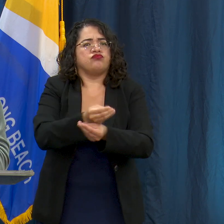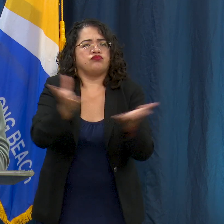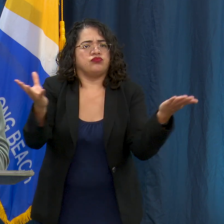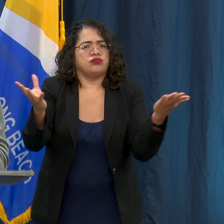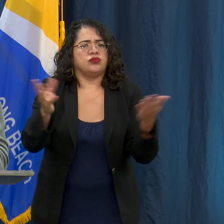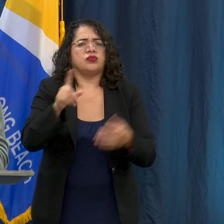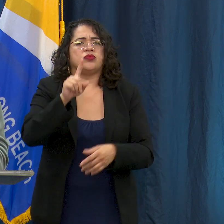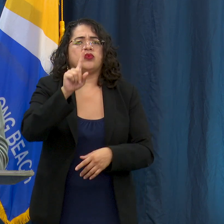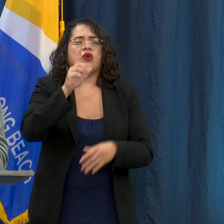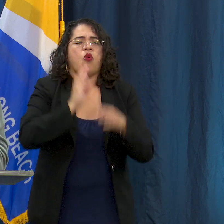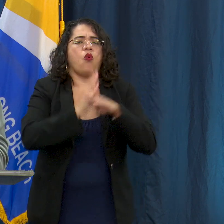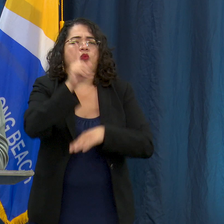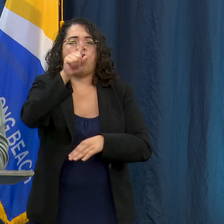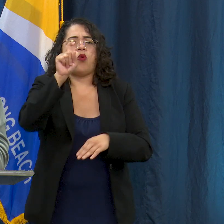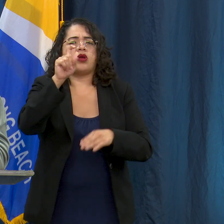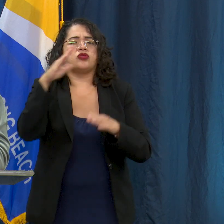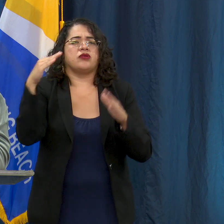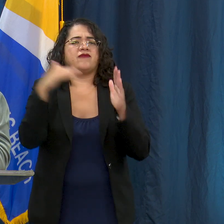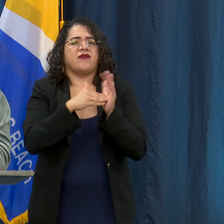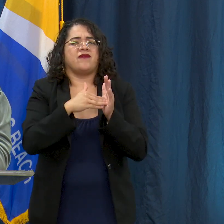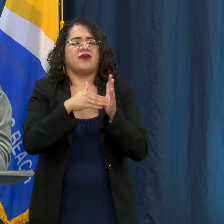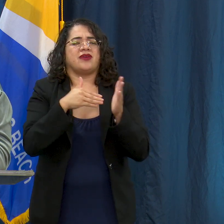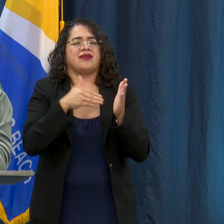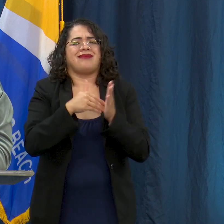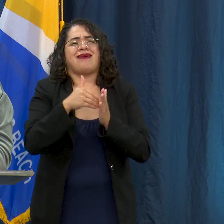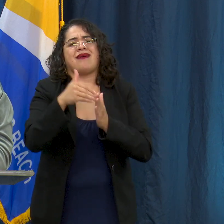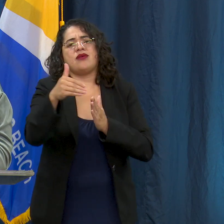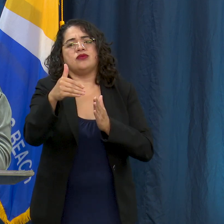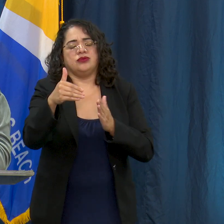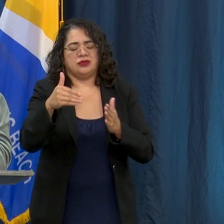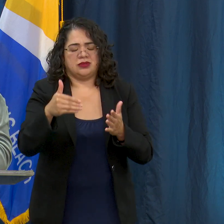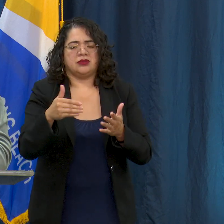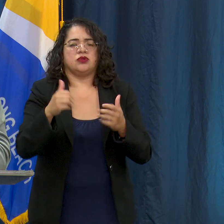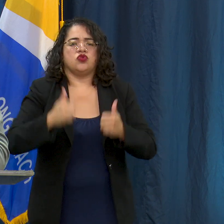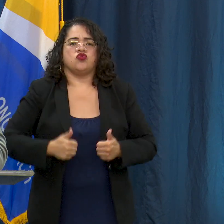cincuenta milk Amida's a los residentes Hagrid sa Mo's a nuestro personal del